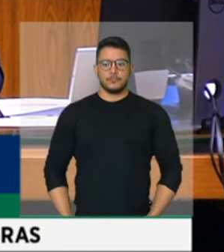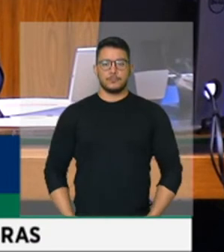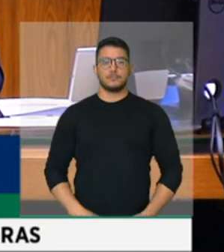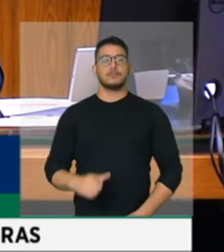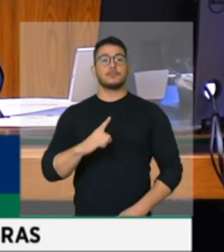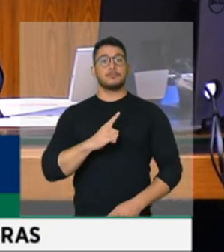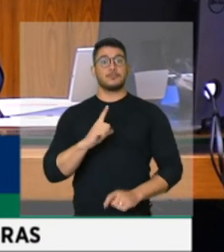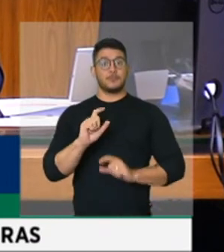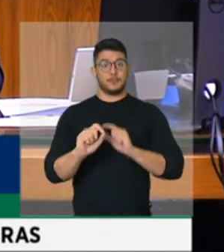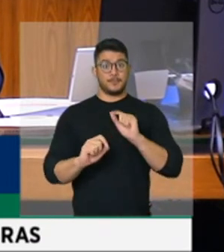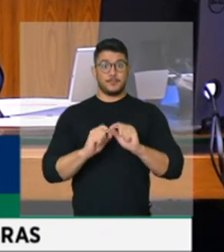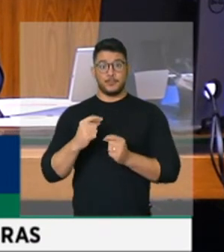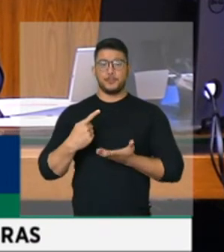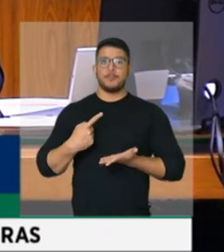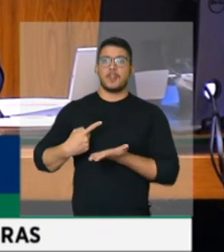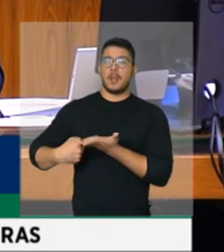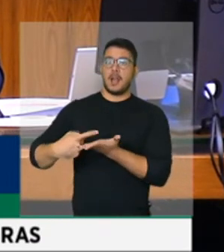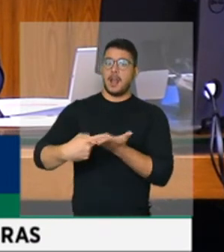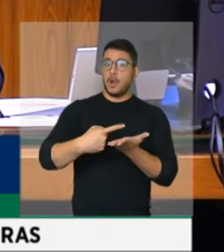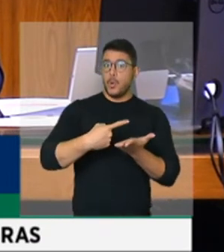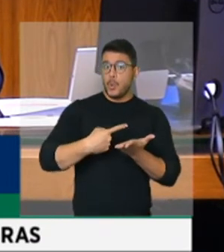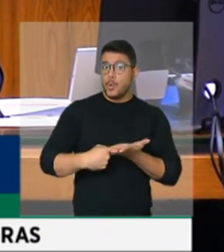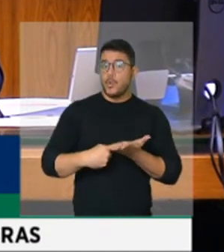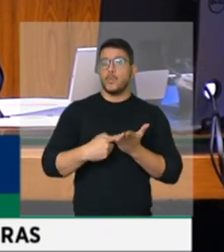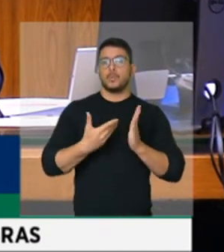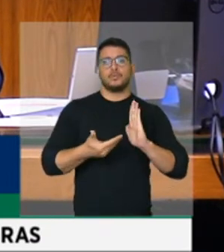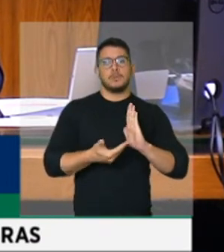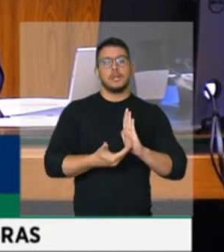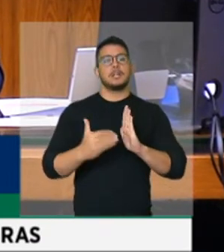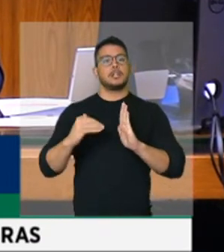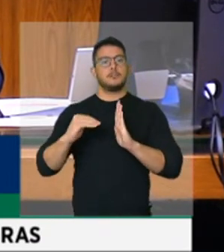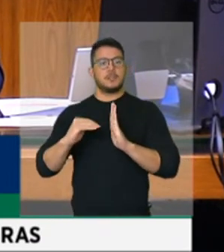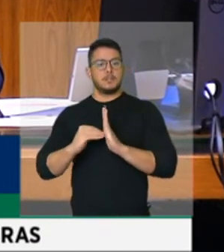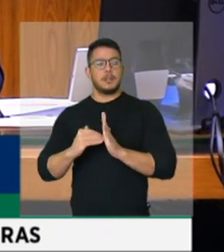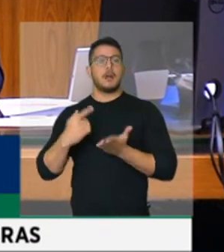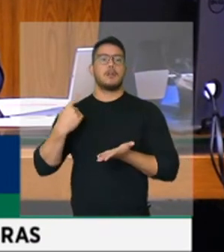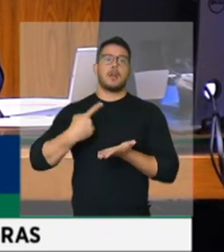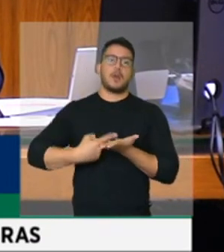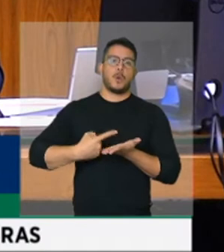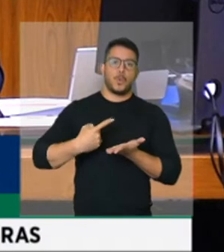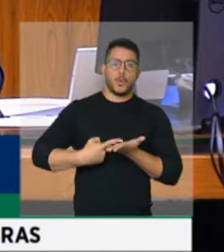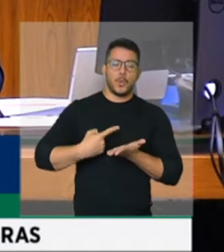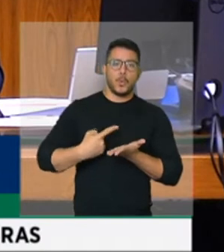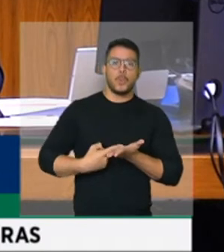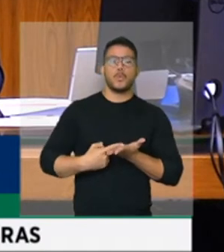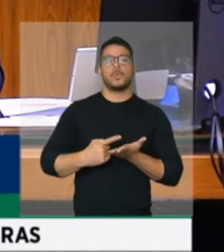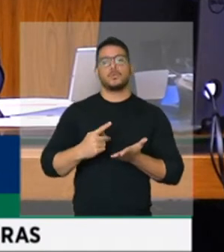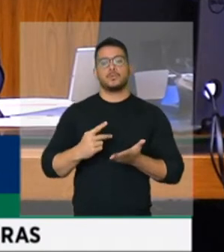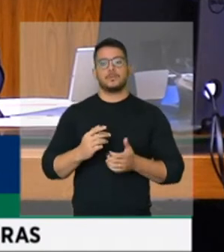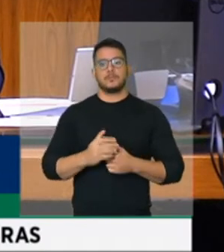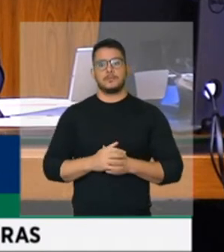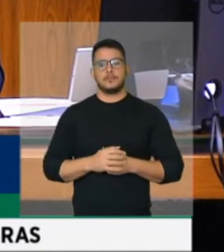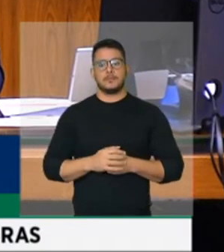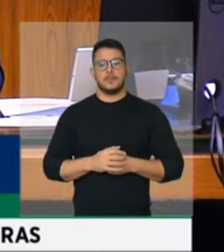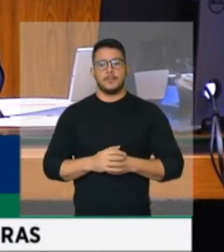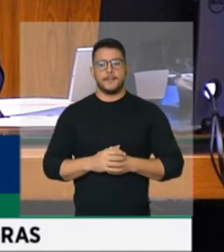GICA, E POR ACORDO QUE NÓS TEMOS E FIZEMOS ENTRE AS DUAS CASAS NO MOMENTO DE DIFICULDADE DE FUNCIONAMENTO, PEDIDO POR VOSSA EXCELÊNCIA E POR OUTROS LÍDERES DA